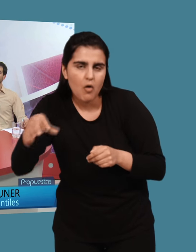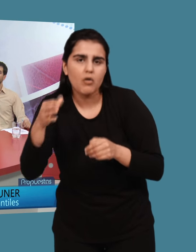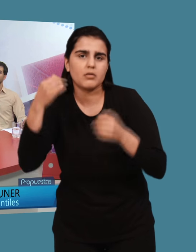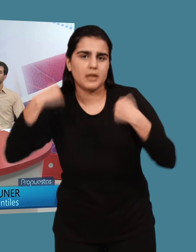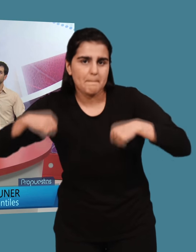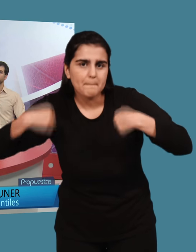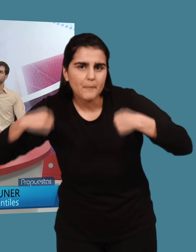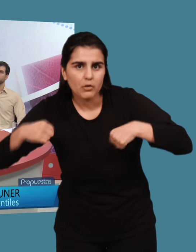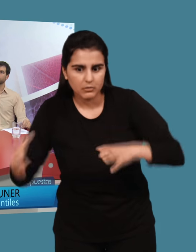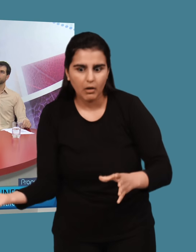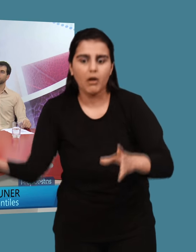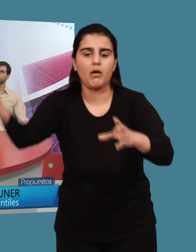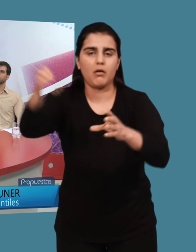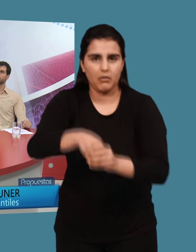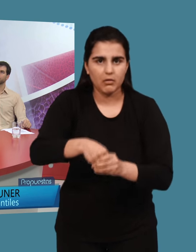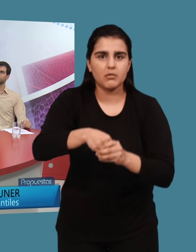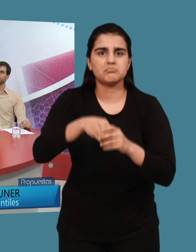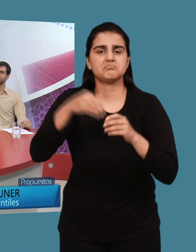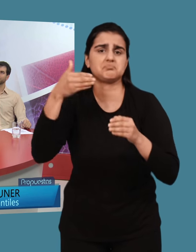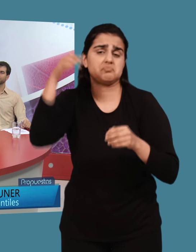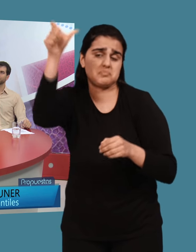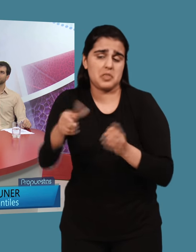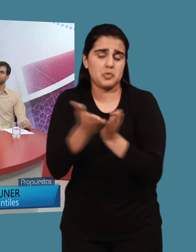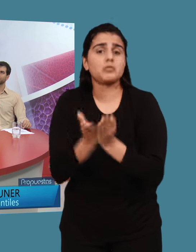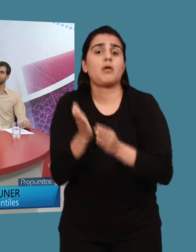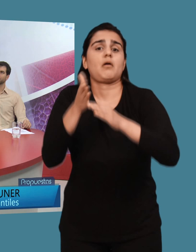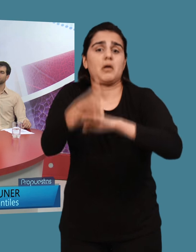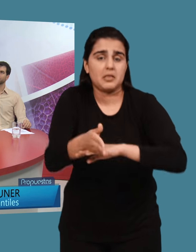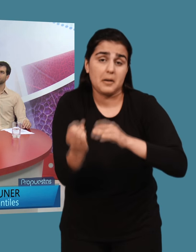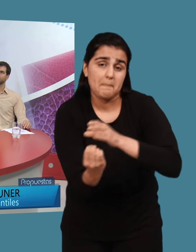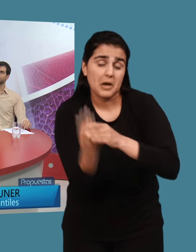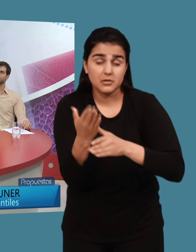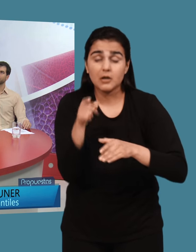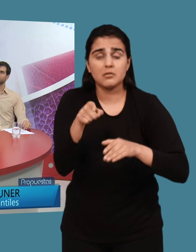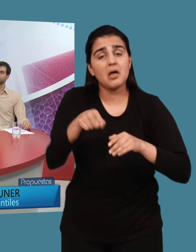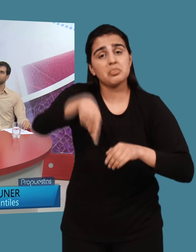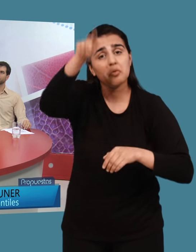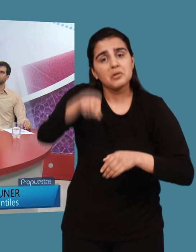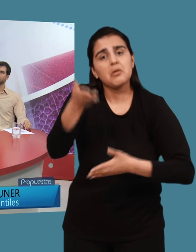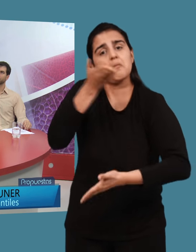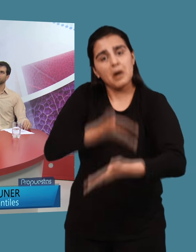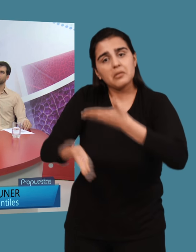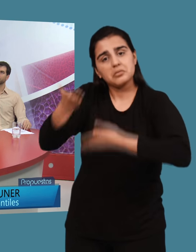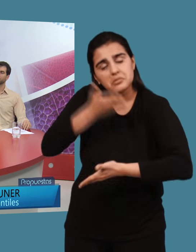el centro deportivo. Los chicos ingresan a la mañana, comparten el día con nuevos integrantes,